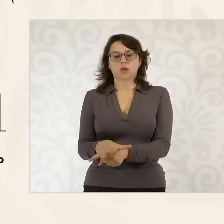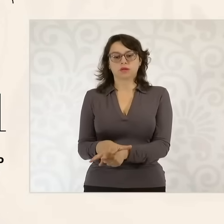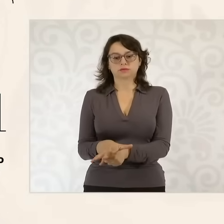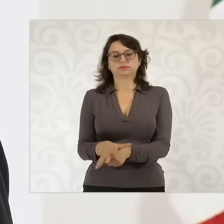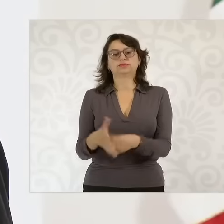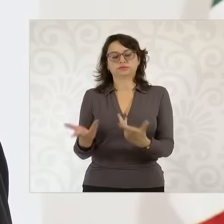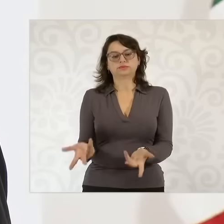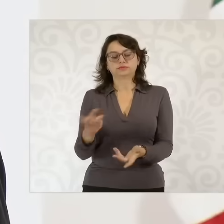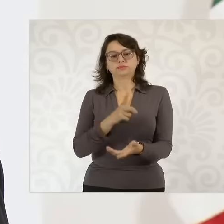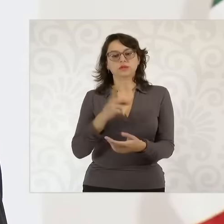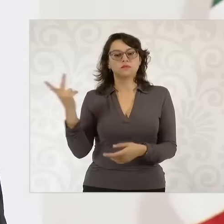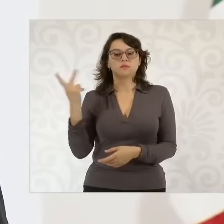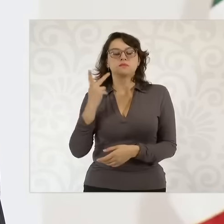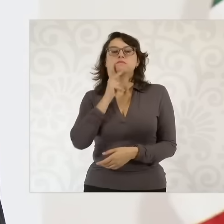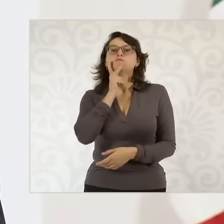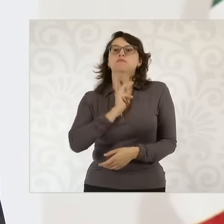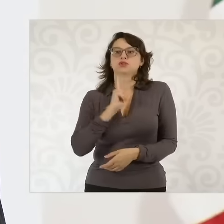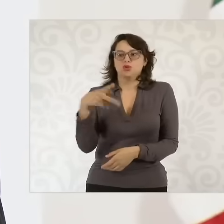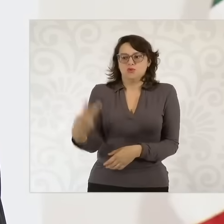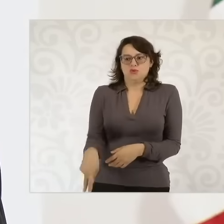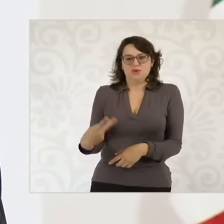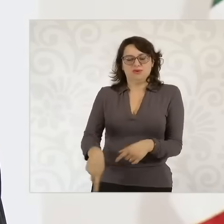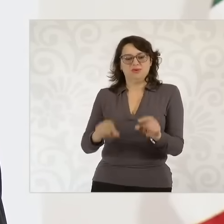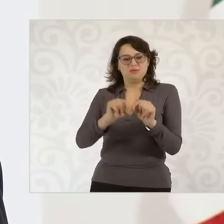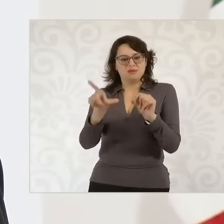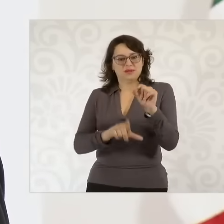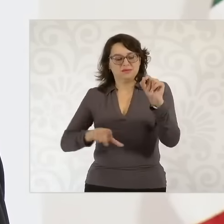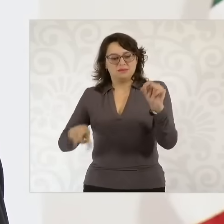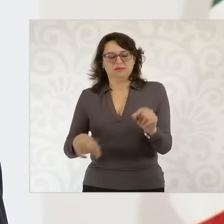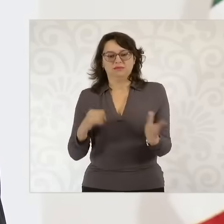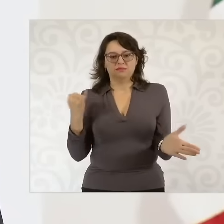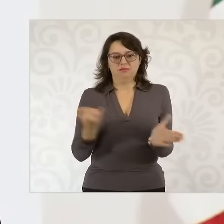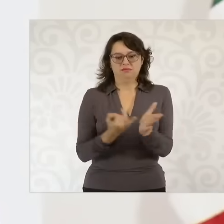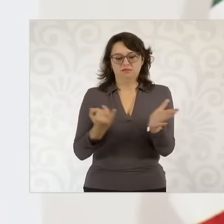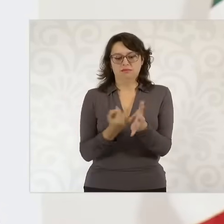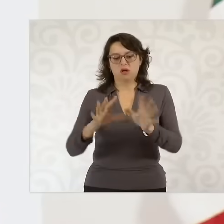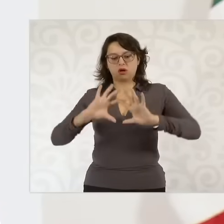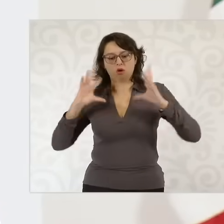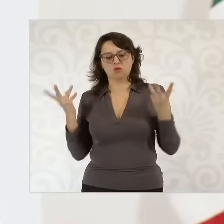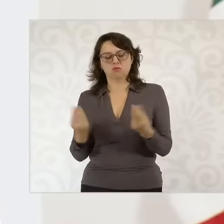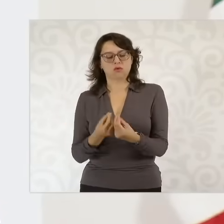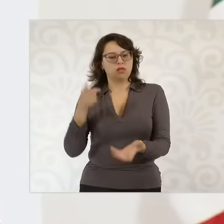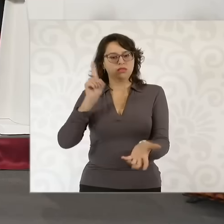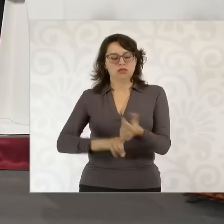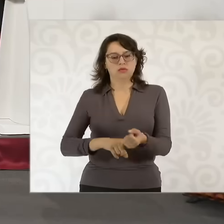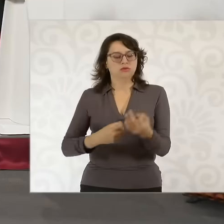que en un solo en un en una sola tasa, digamos, engloba este toda la estrategia fiscal. tenemos